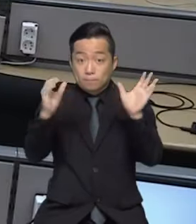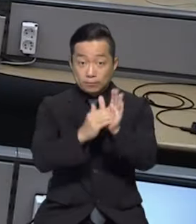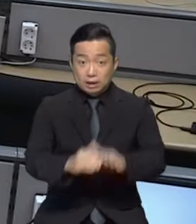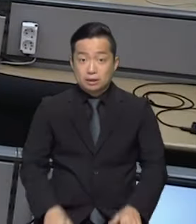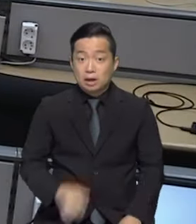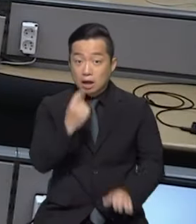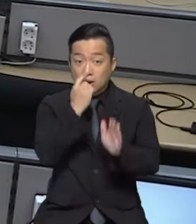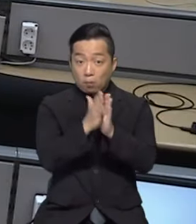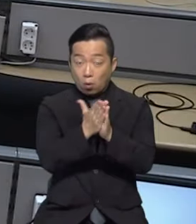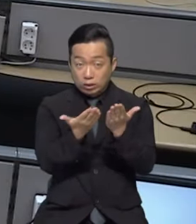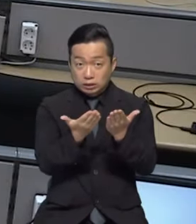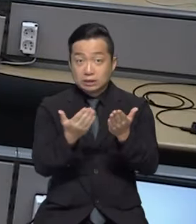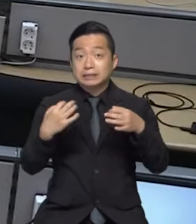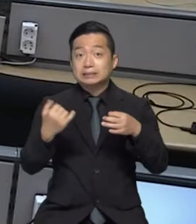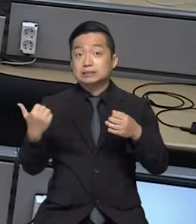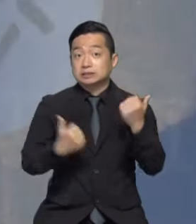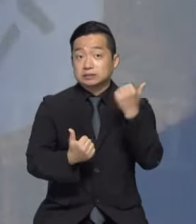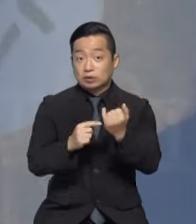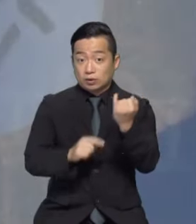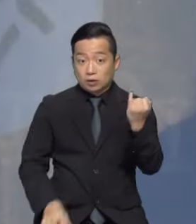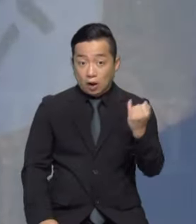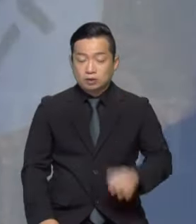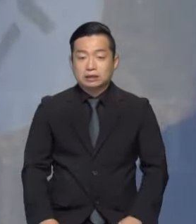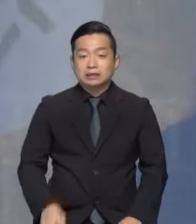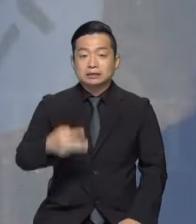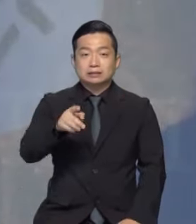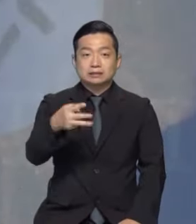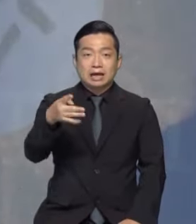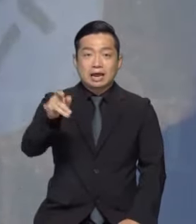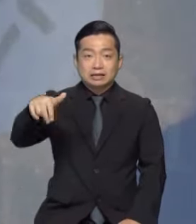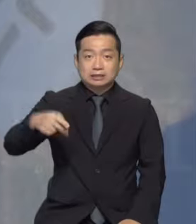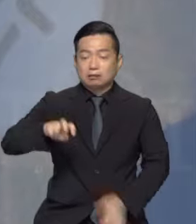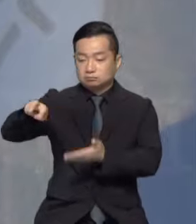전 의원은 김 여사의 텔레그램 메시지를 받은 적이 없다며 관련 의혹을 전면